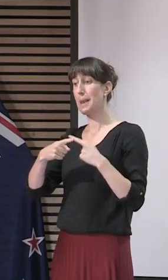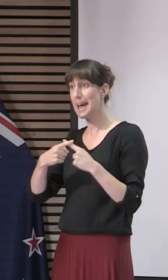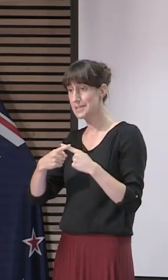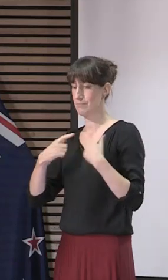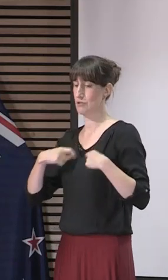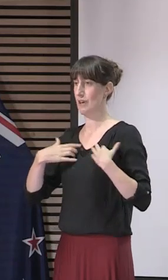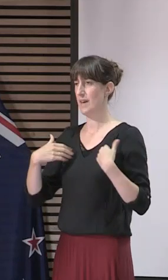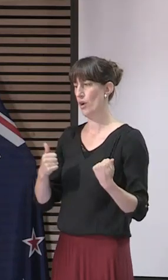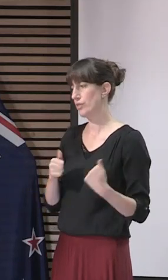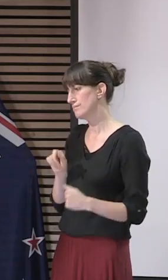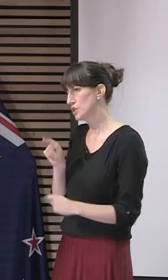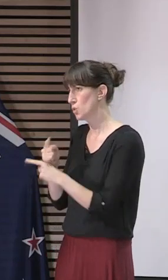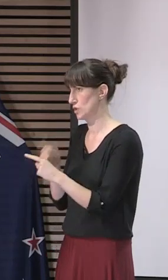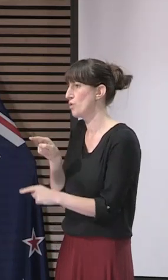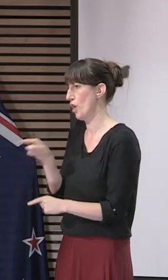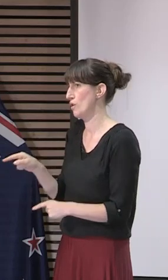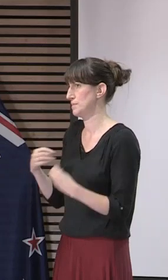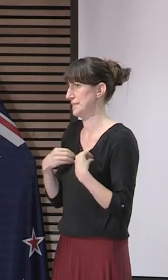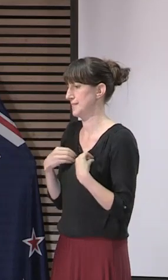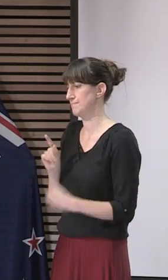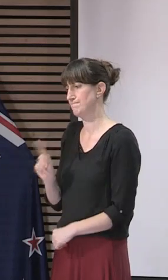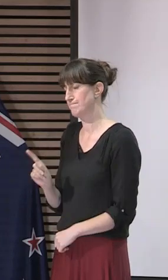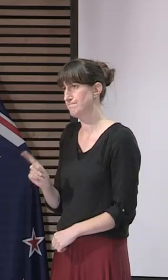etahi o p3tai i tEnei ata Tuhinga o mua whakaahua i kite ahau i nga waahi me he whakaahua